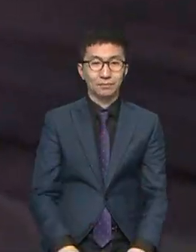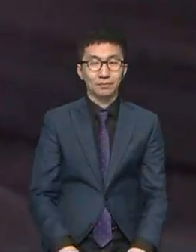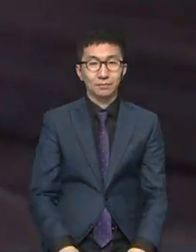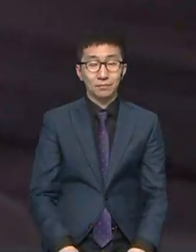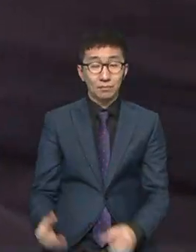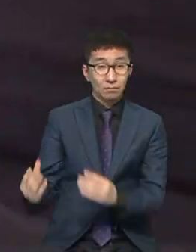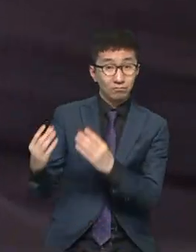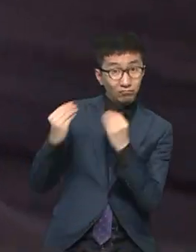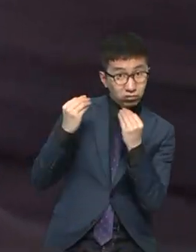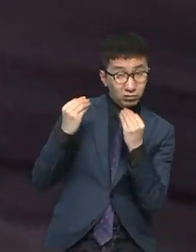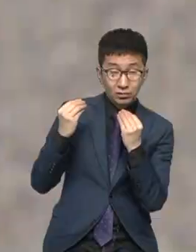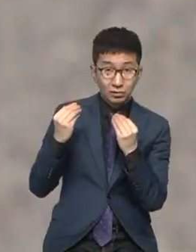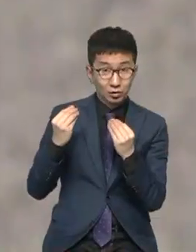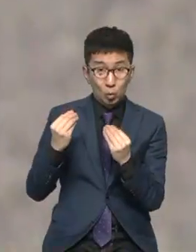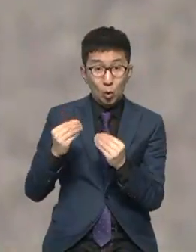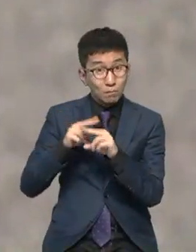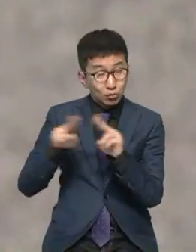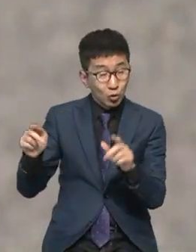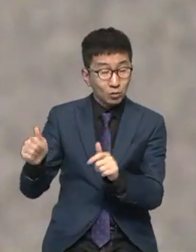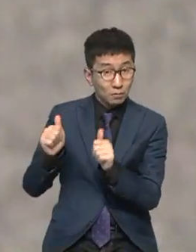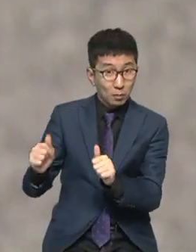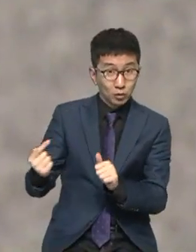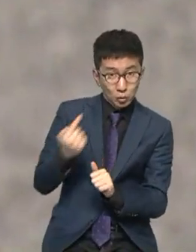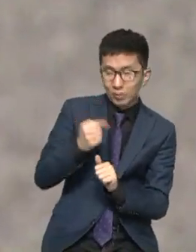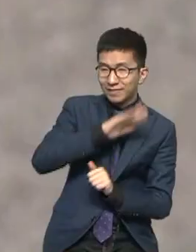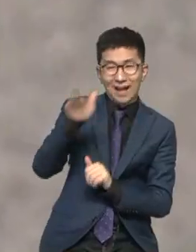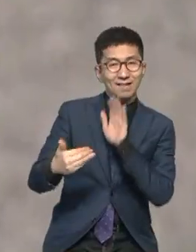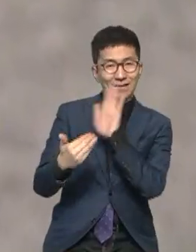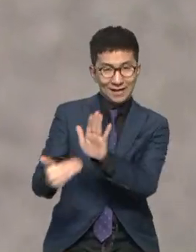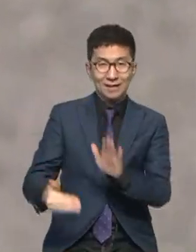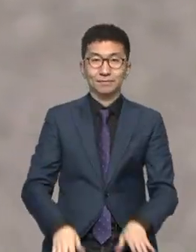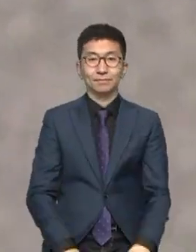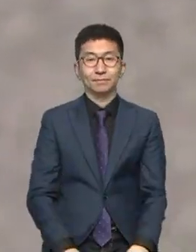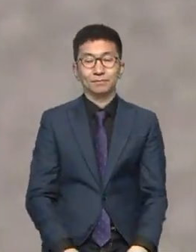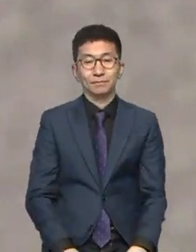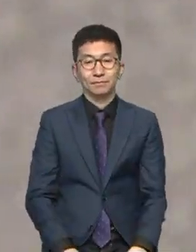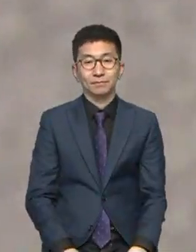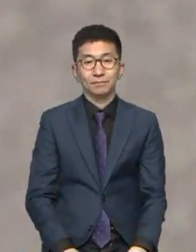SBS 김상우입니다.